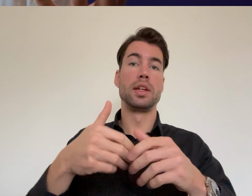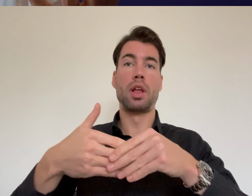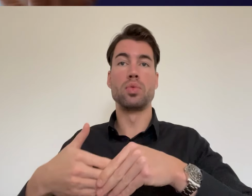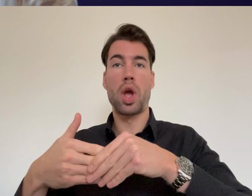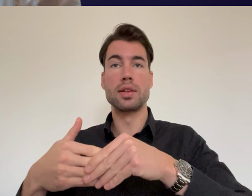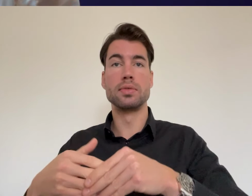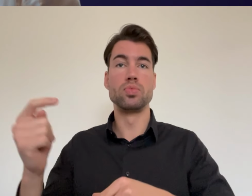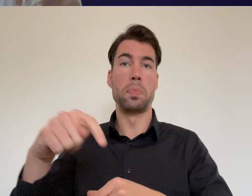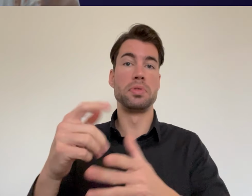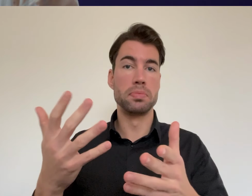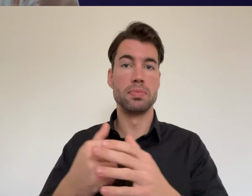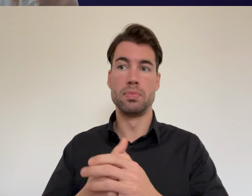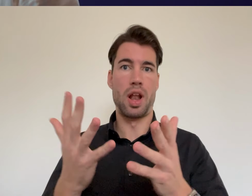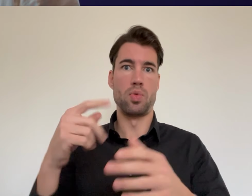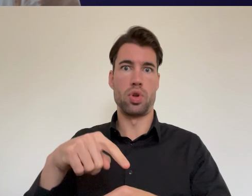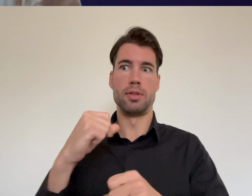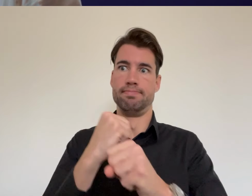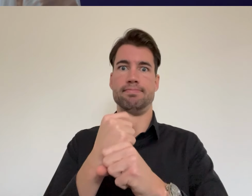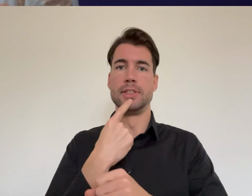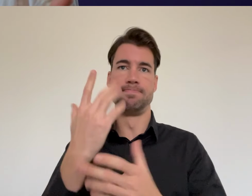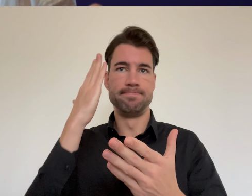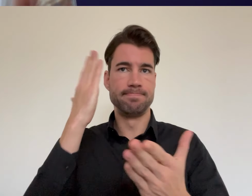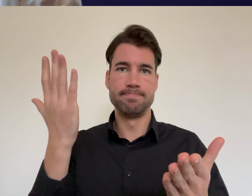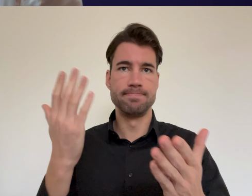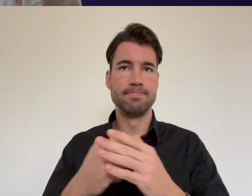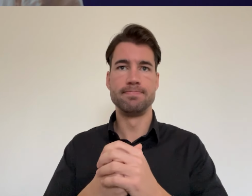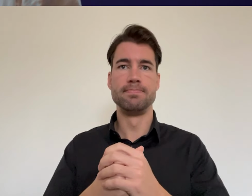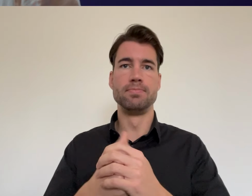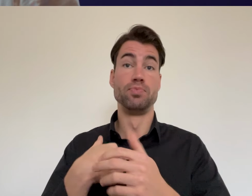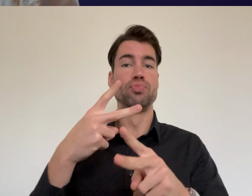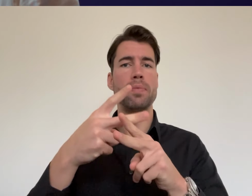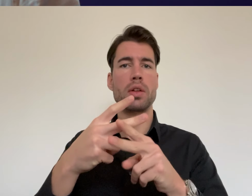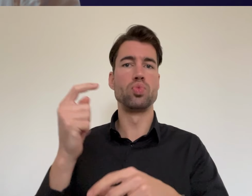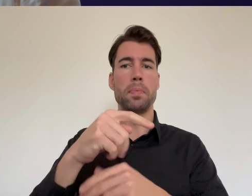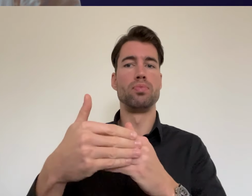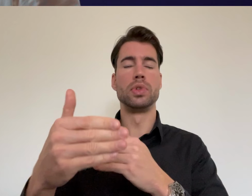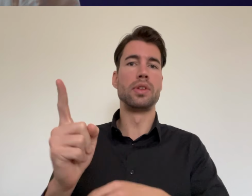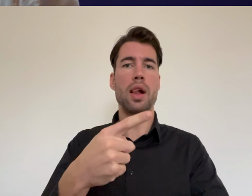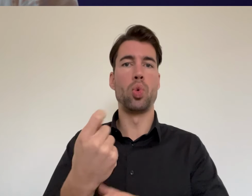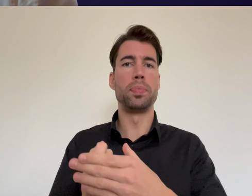maar dat is nog een beetje koffiedik kijken. Ik verwacht dat wij alweer snel met een update van